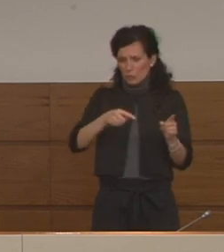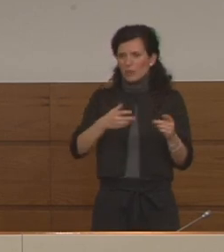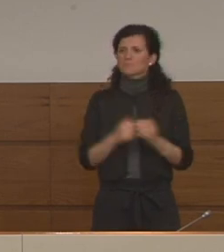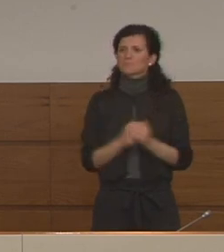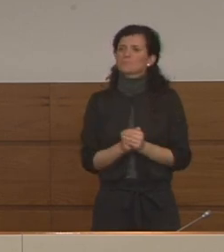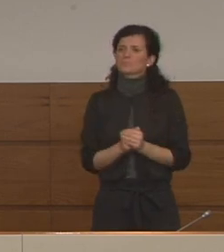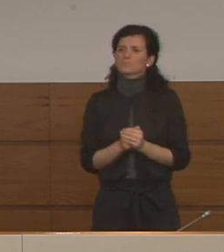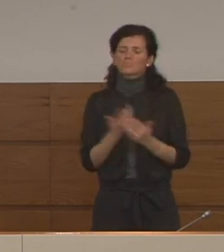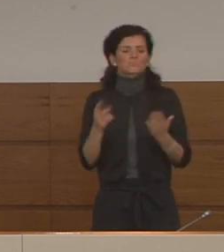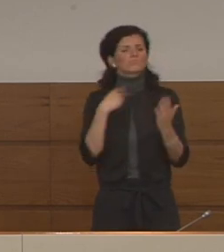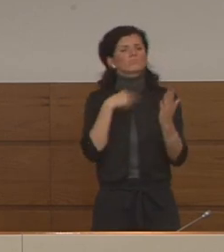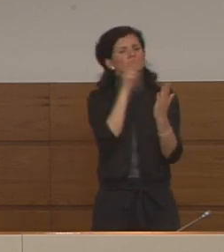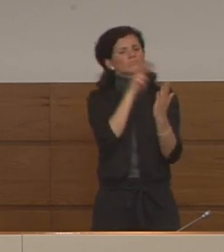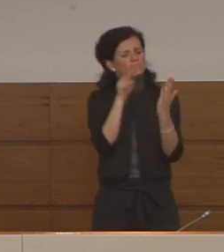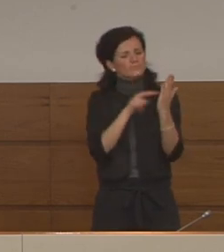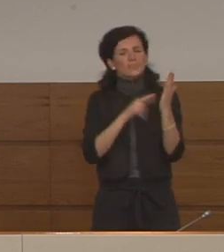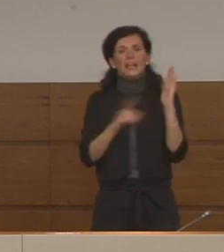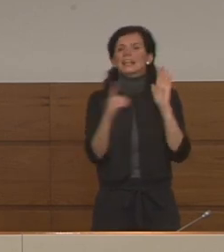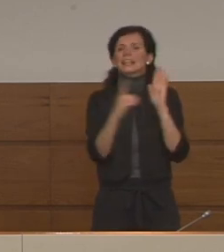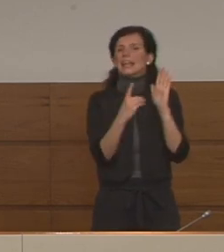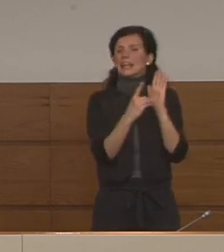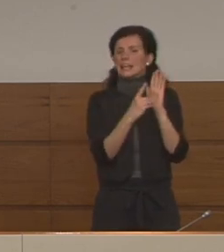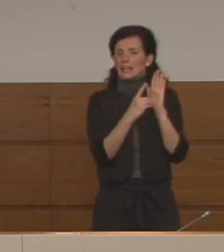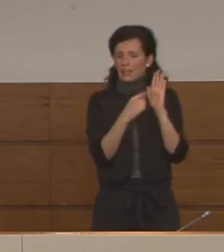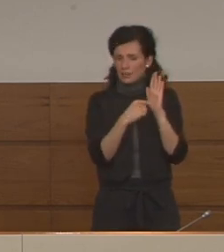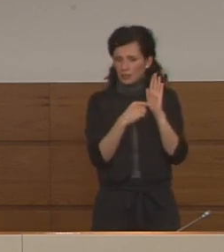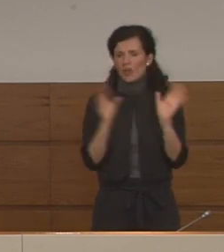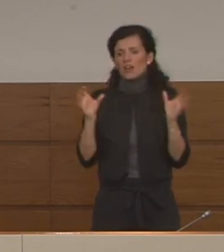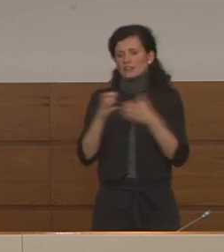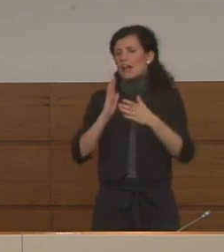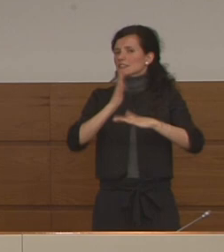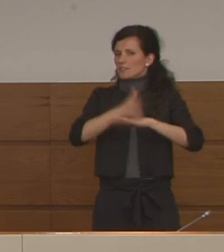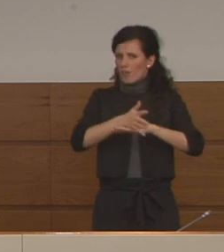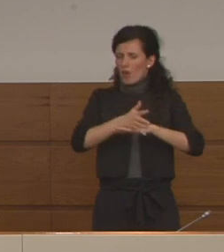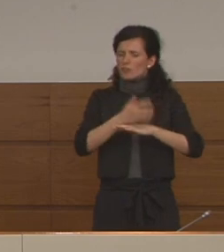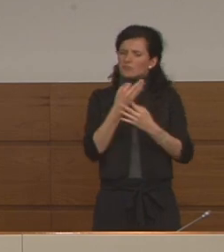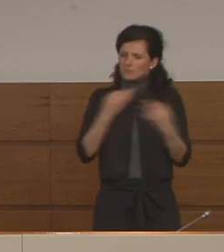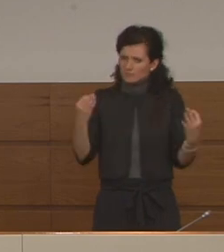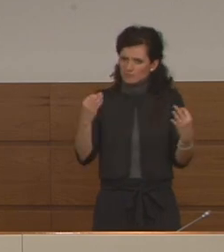questa task force vediamo, sappiamo che comunque la task force nella